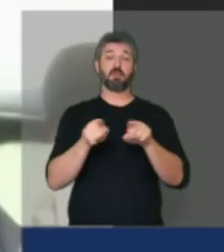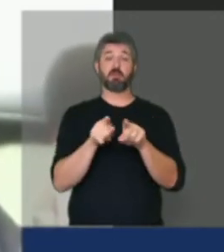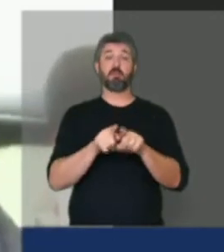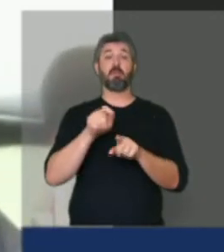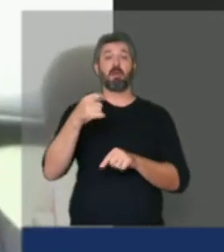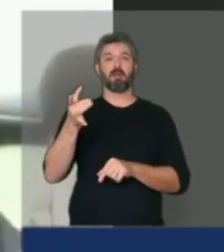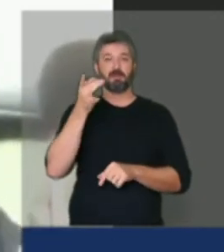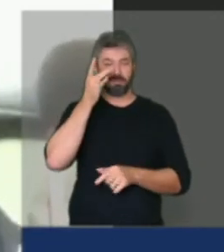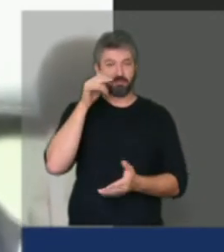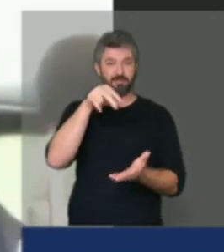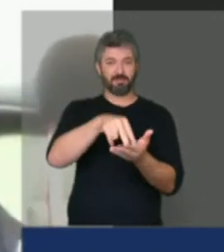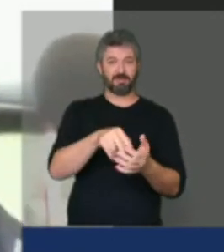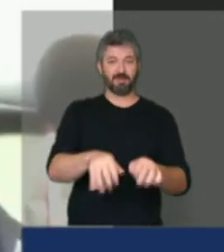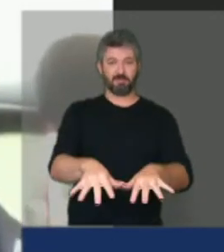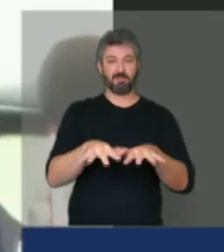AMBIENTE VIRTUAL. EU QUERO DEDICAR ESSE PRECIOSO TEMPO